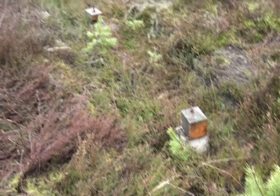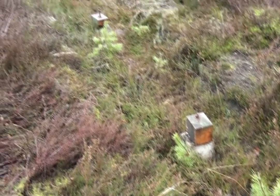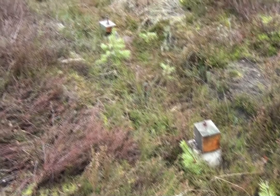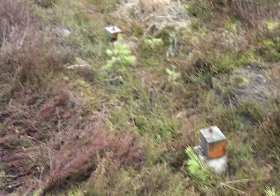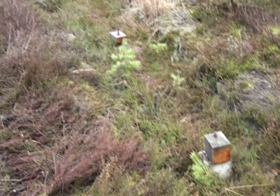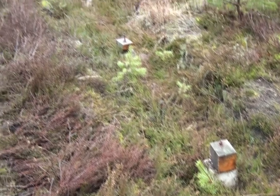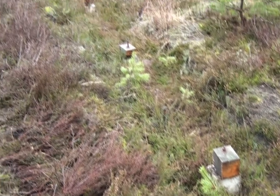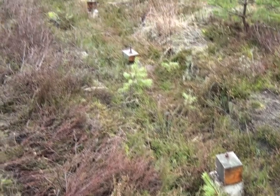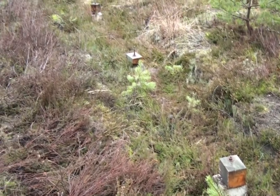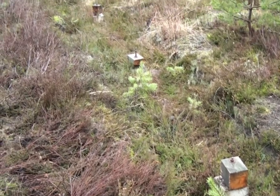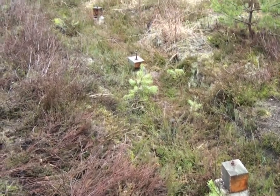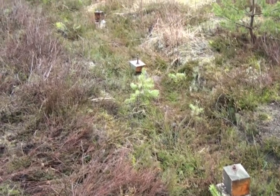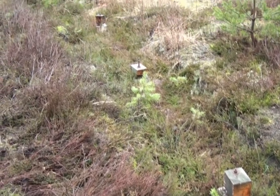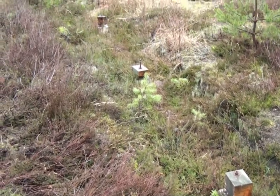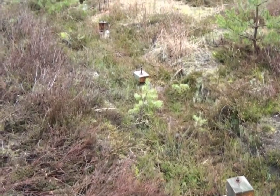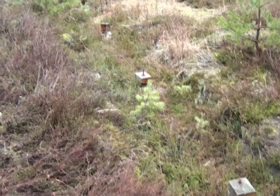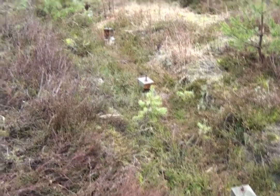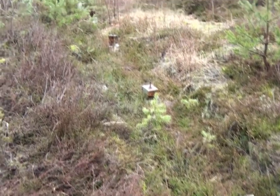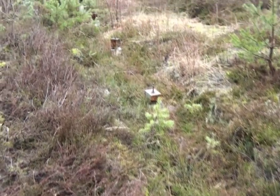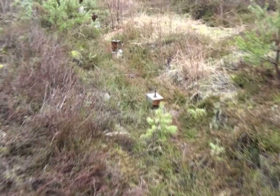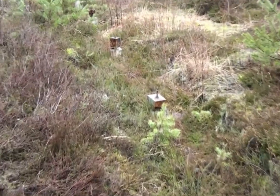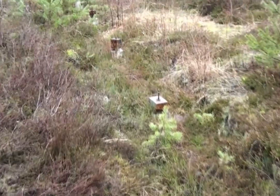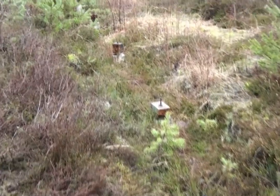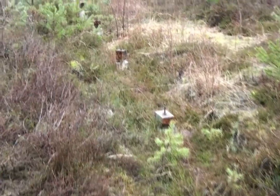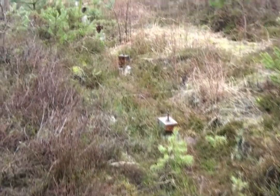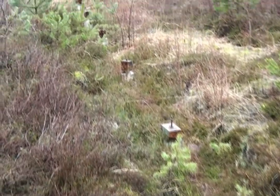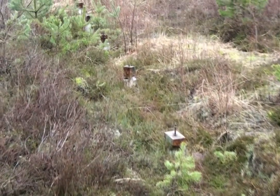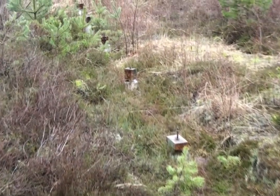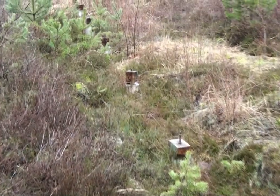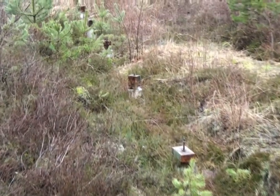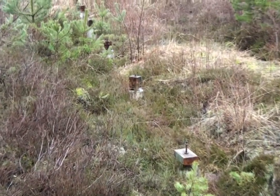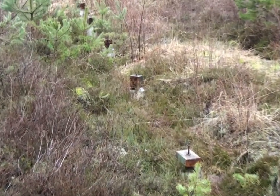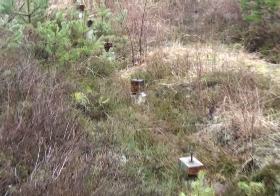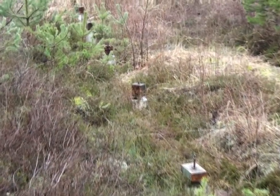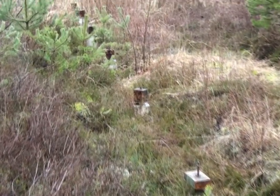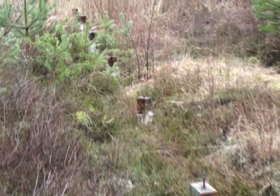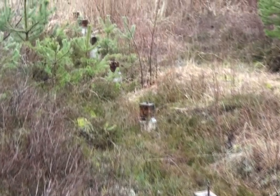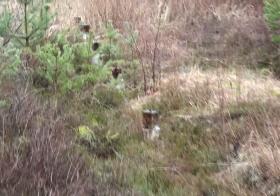Dort haben die Baracken gestanden.